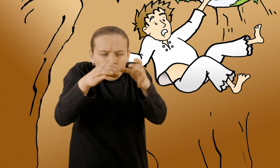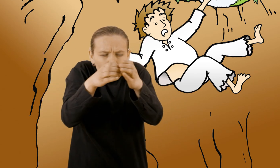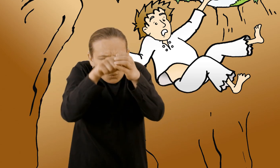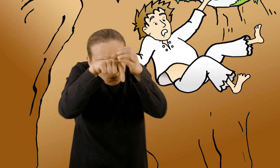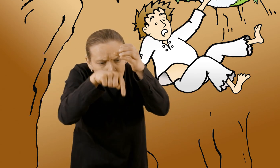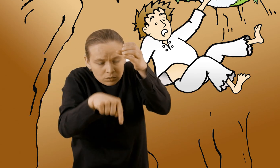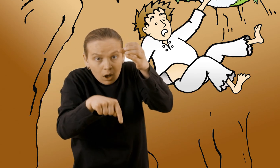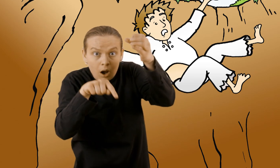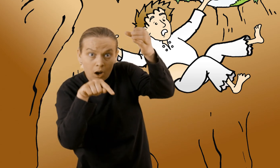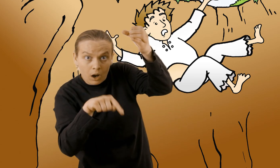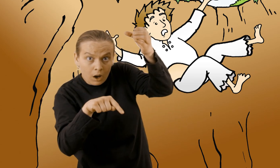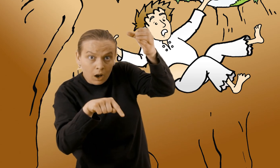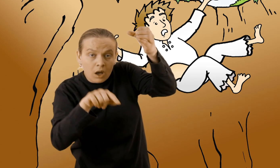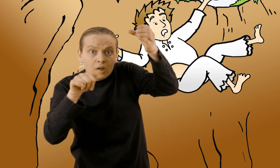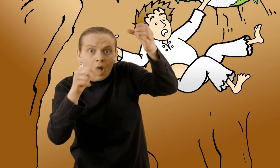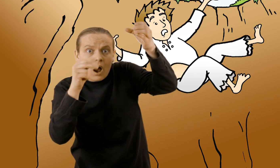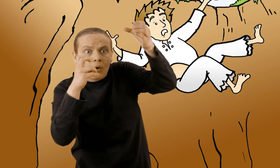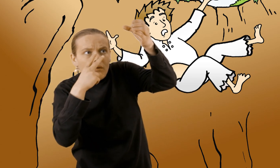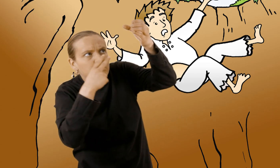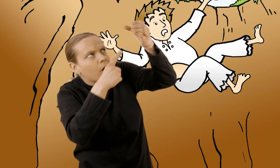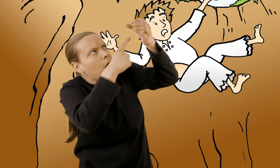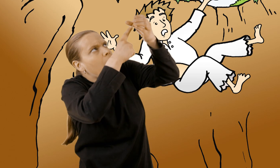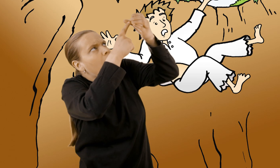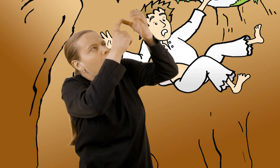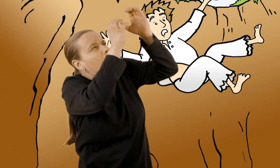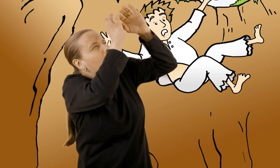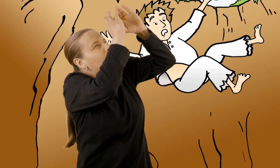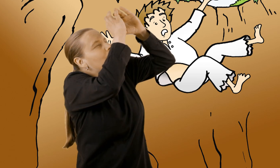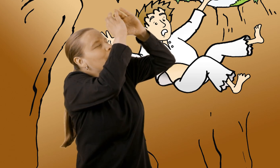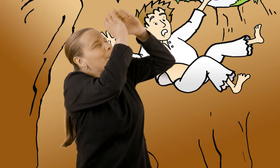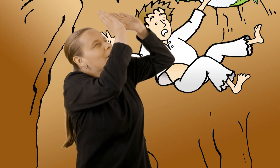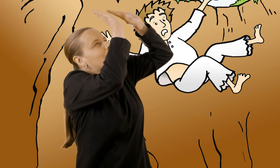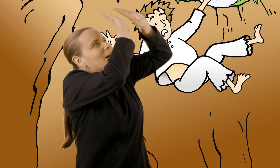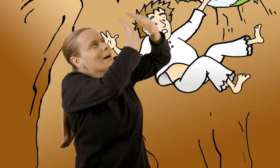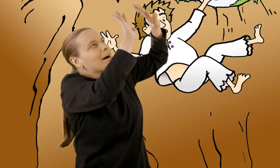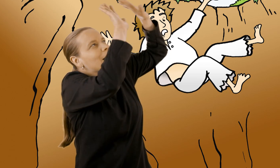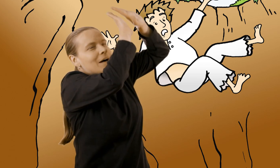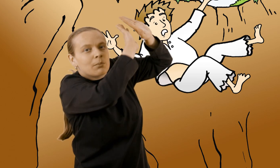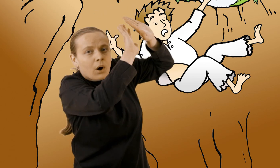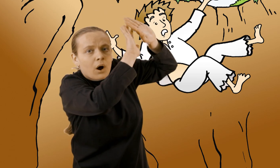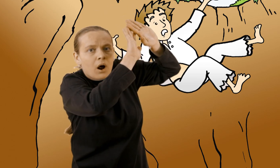Jama je bila duboka i uska i kroz otvor se vidio tek mali komad neba.